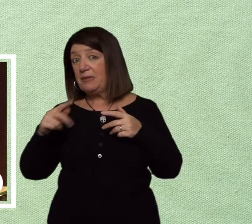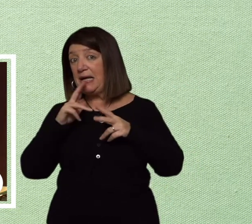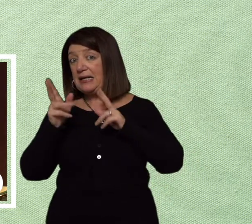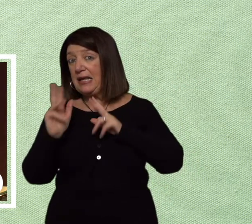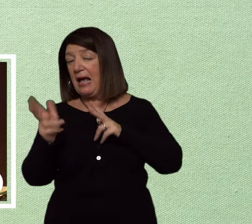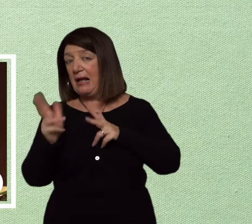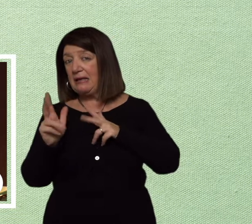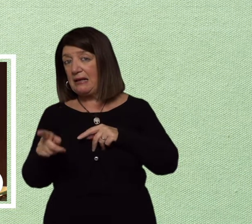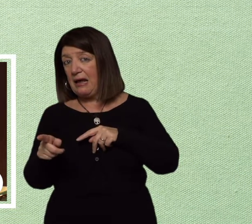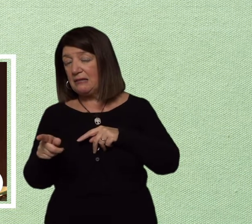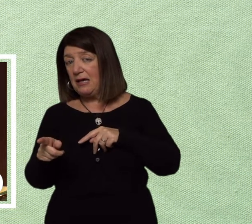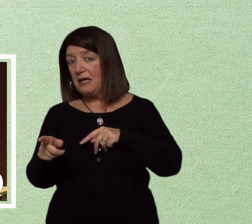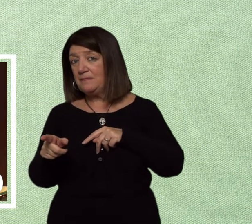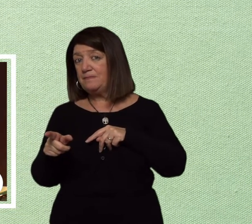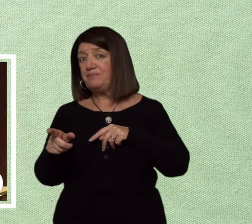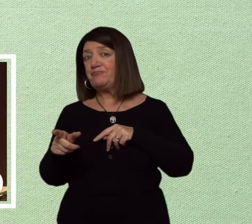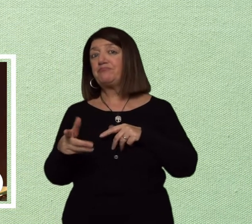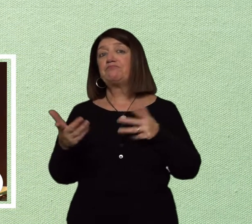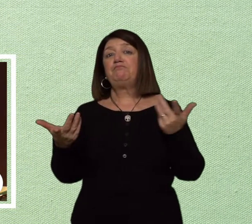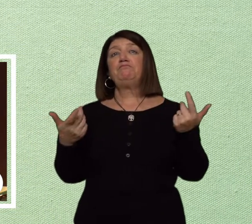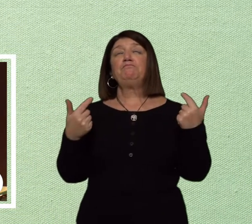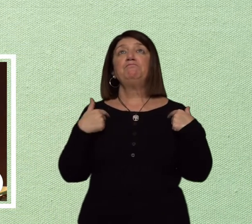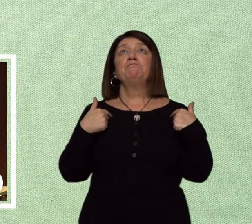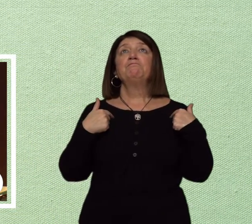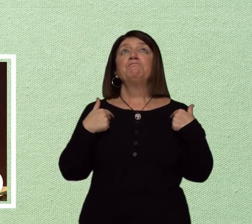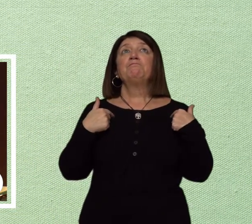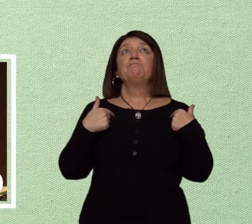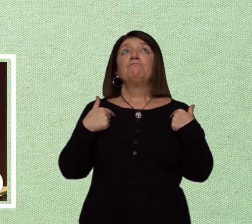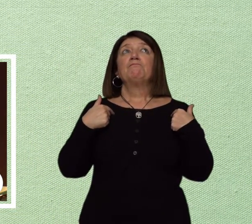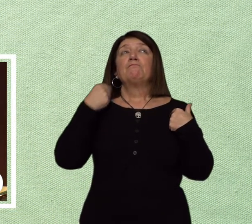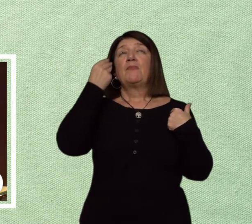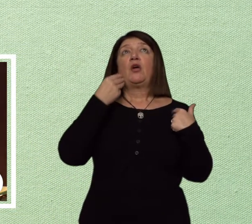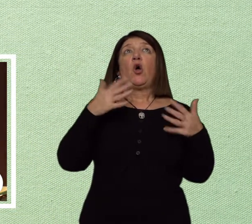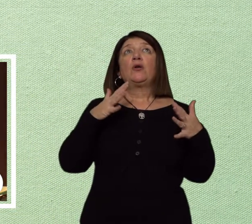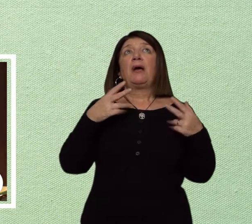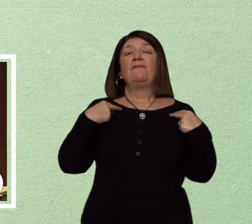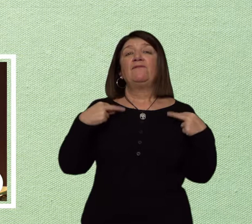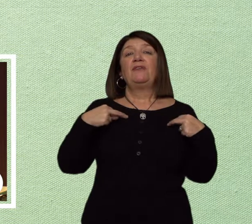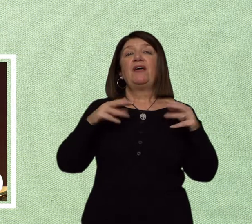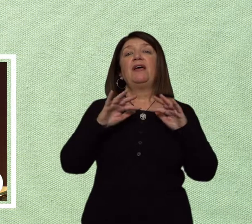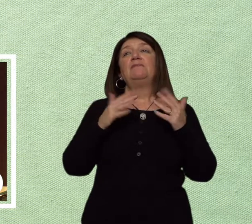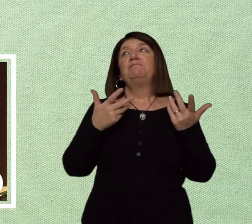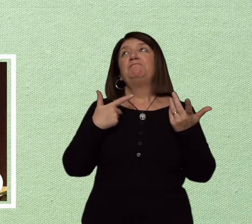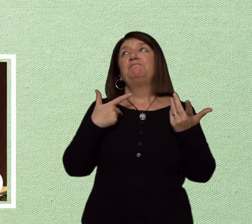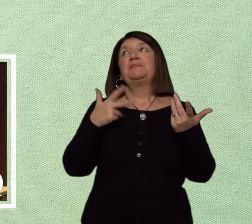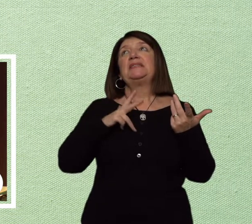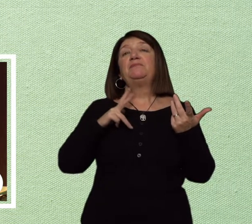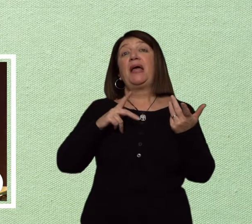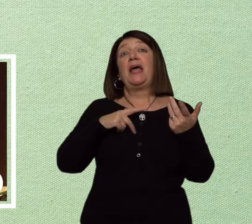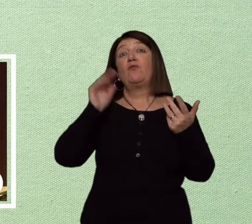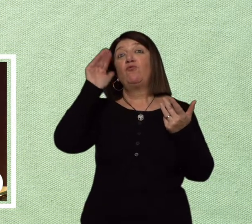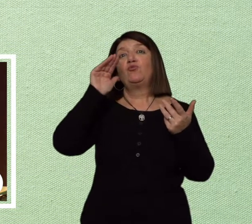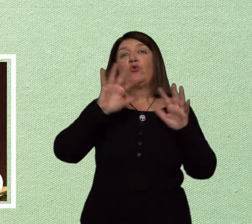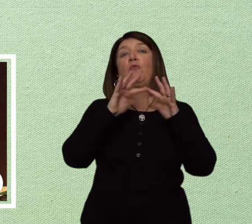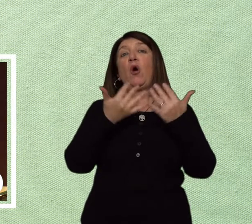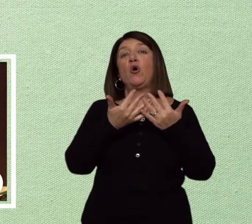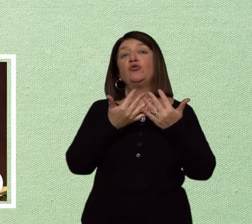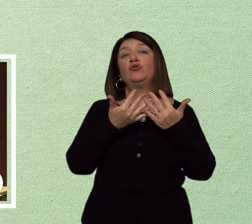sempre di vivere in un mondo dove tutto può sempre andare meglio e ne sono sicura, io spero